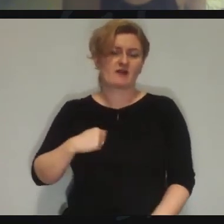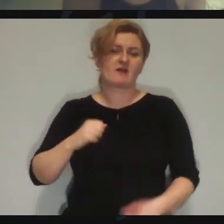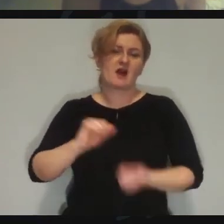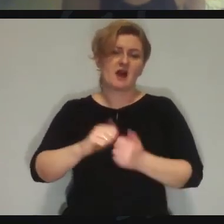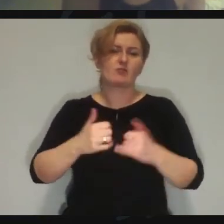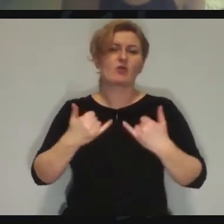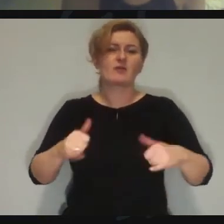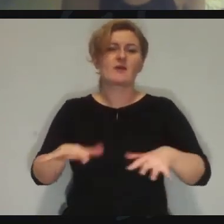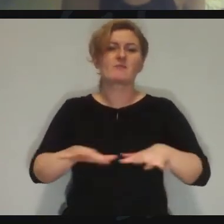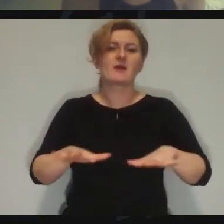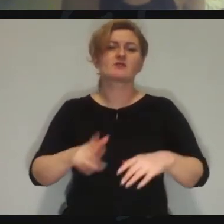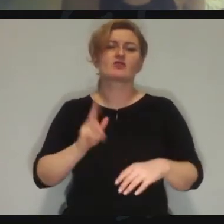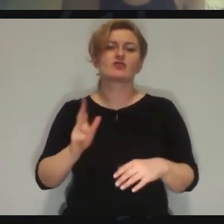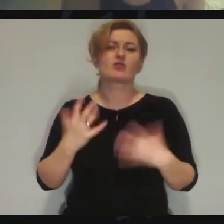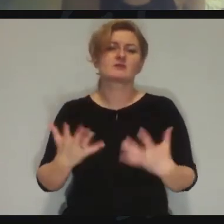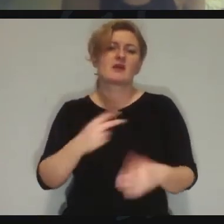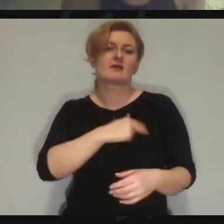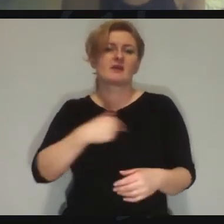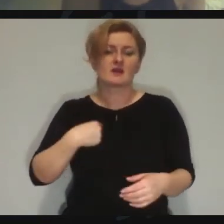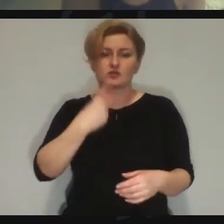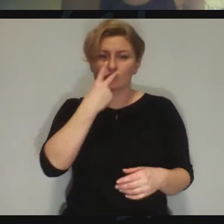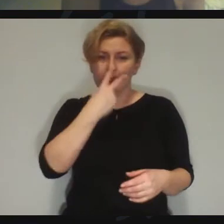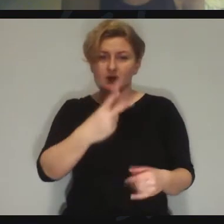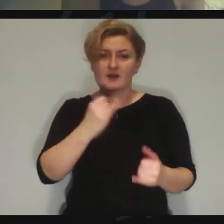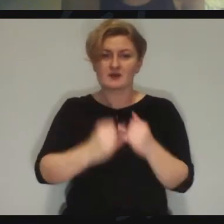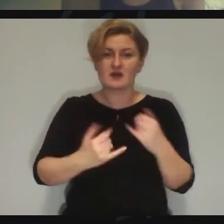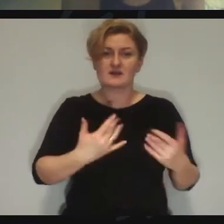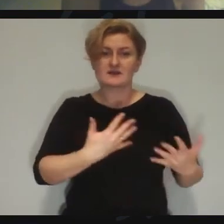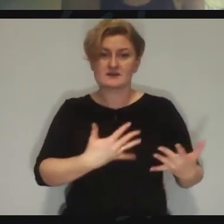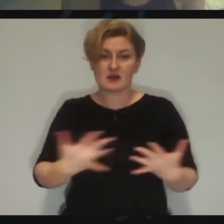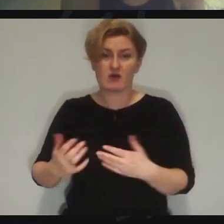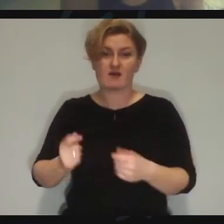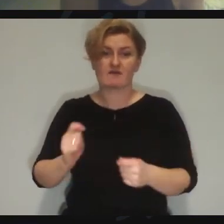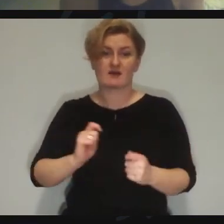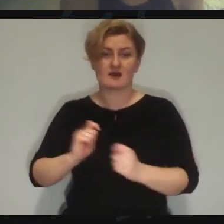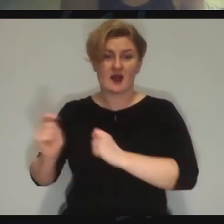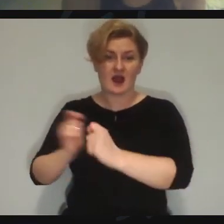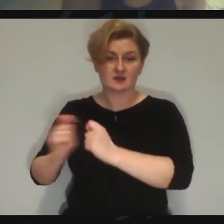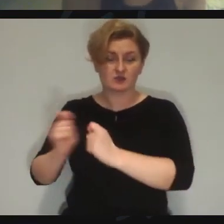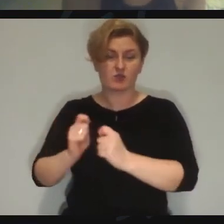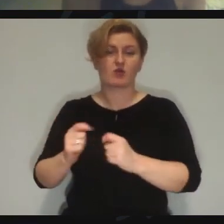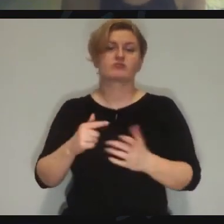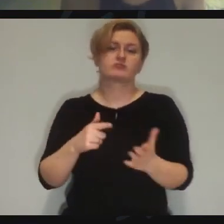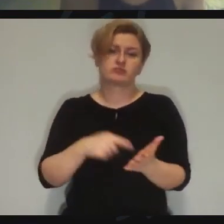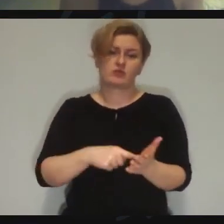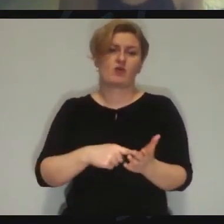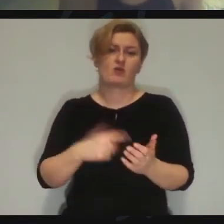Jeśli organizatorzy zapewniają nam transport, to chętnie przyjeżdżamy.